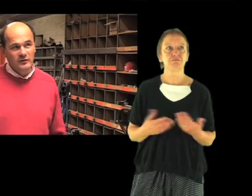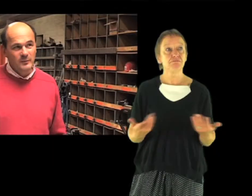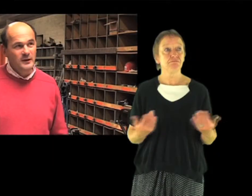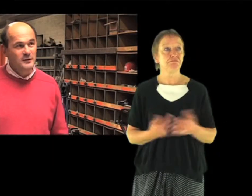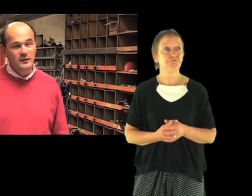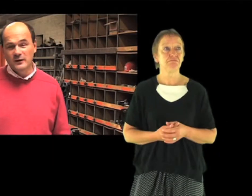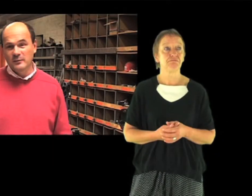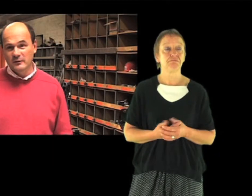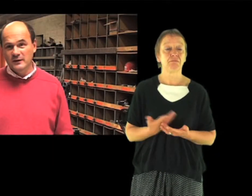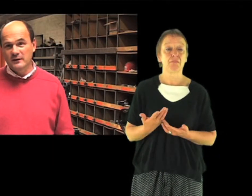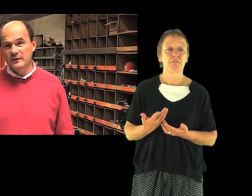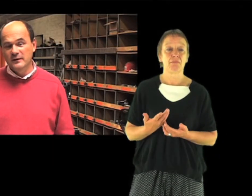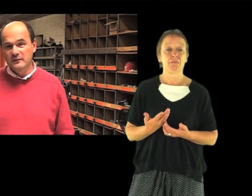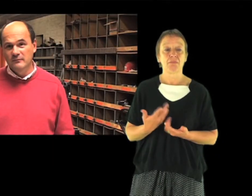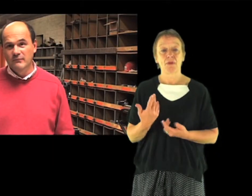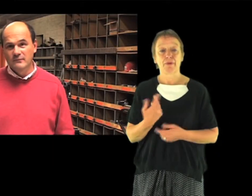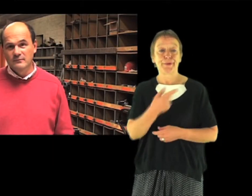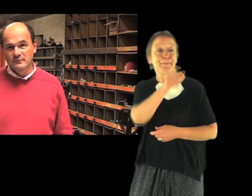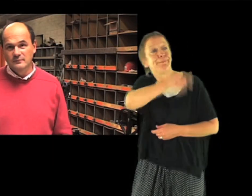Je n'engagerais pas quelqu'un qui n'a pas envie de travailler.